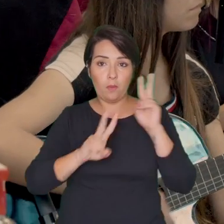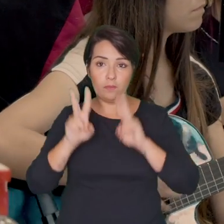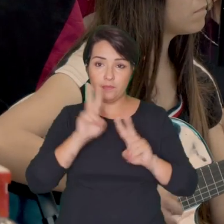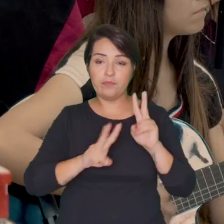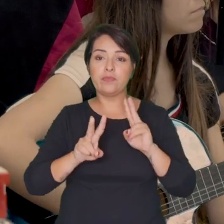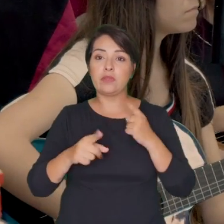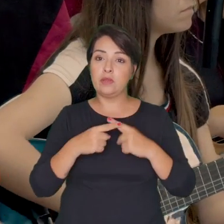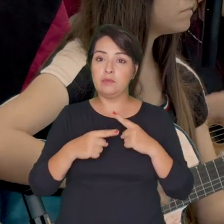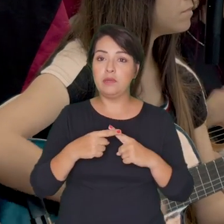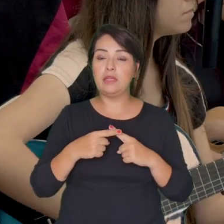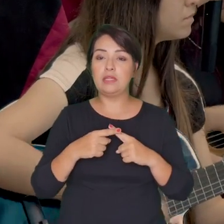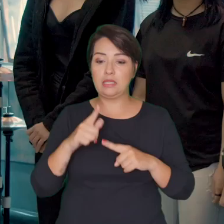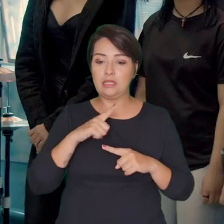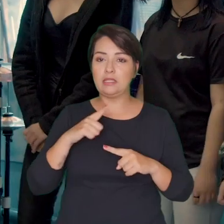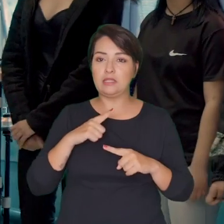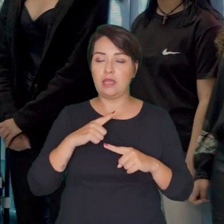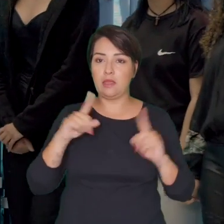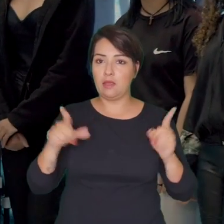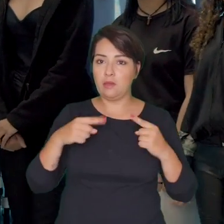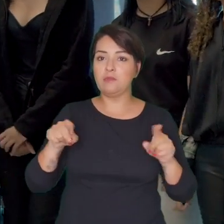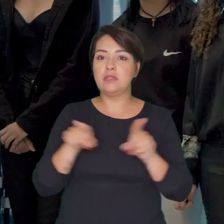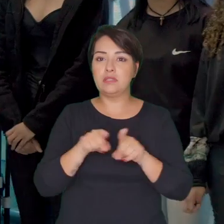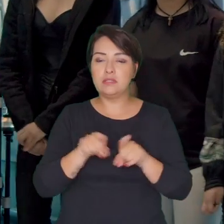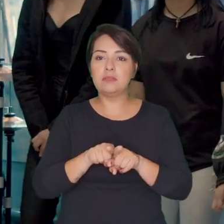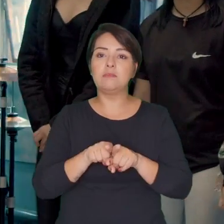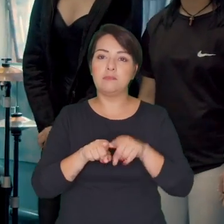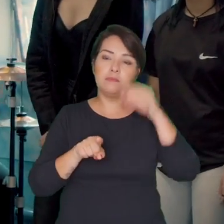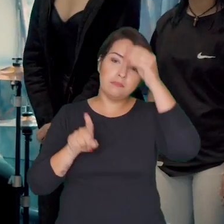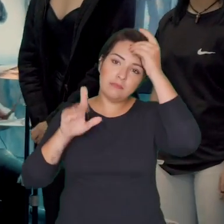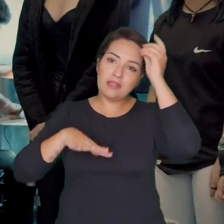Não só os que que têm habilidade musical, mas também aqueles que às vezes têm